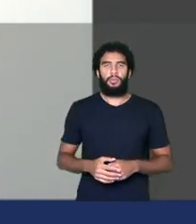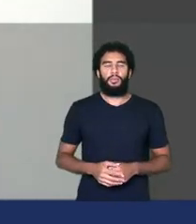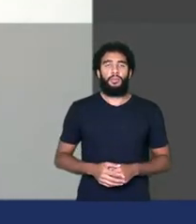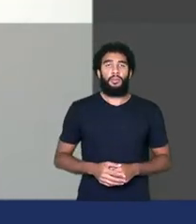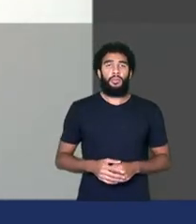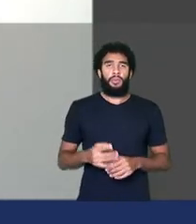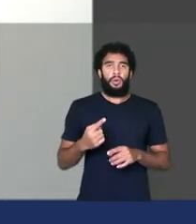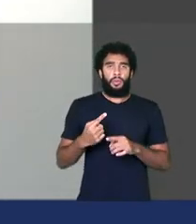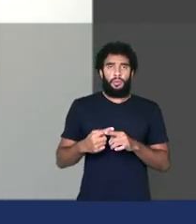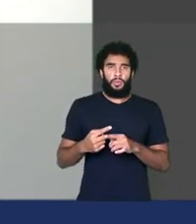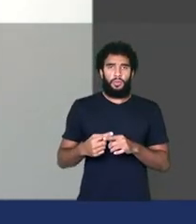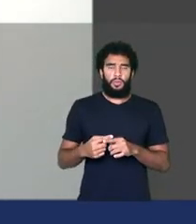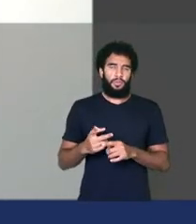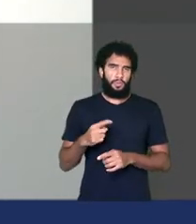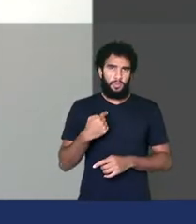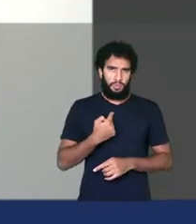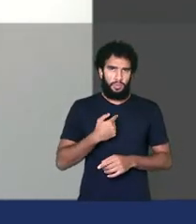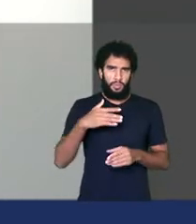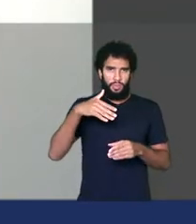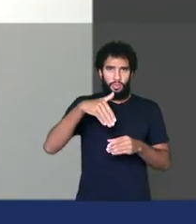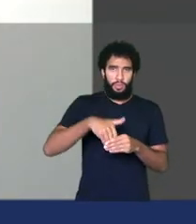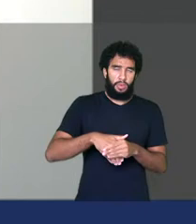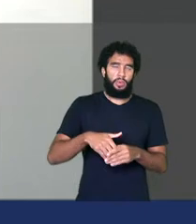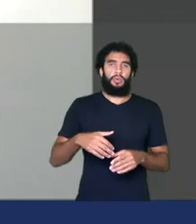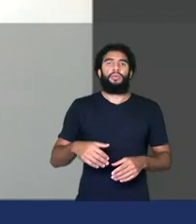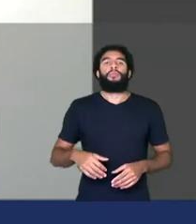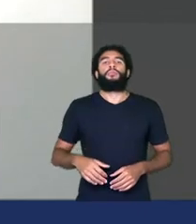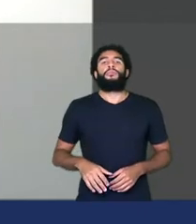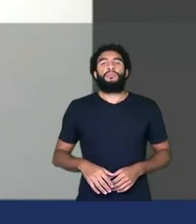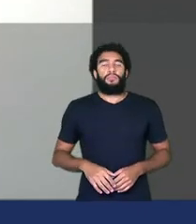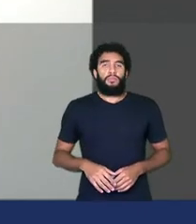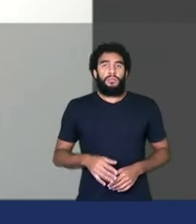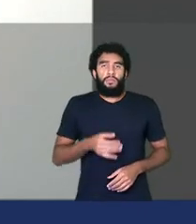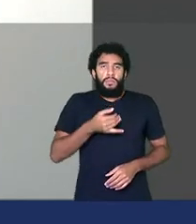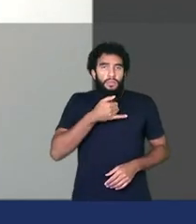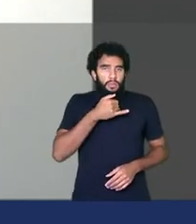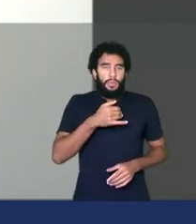AZAR. PORQUE O QUE ESTÁ EM JOGO, E NÓS VOTAMOS ONTEM, INFELIZMENTE, O PROJETO FOI